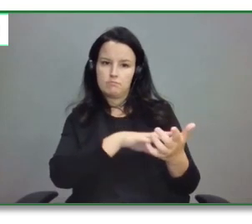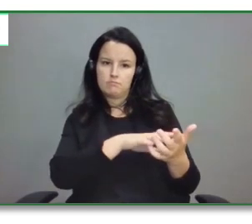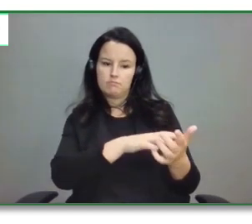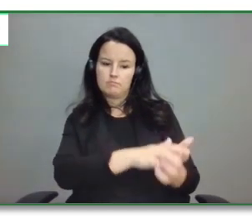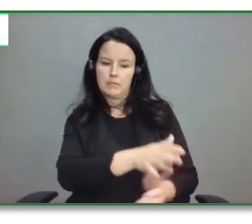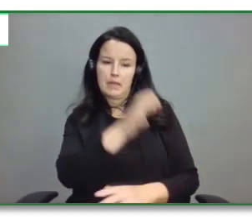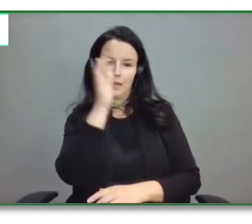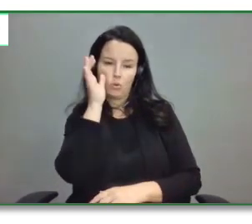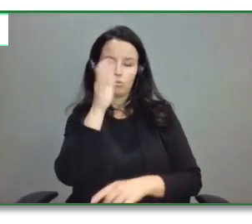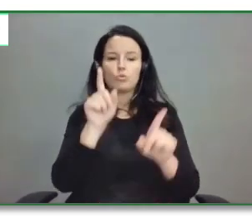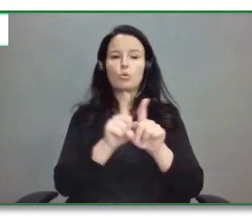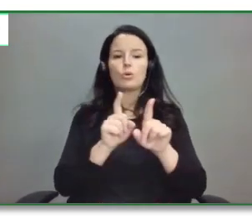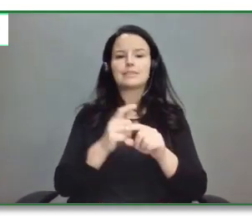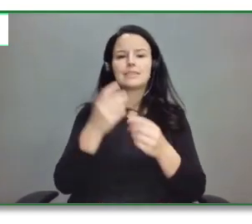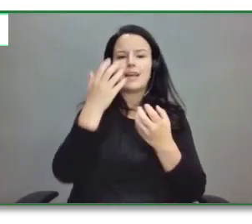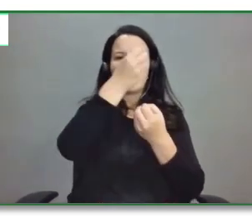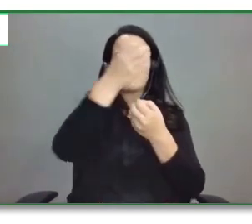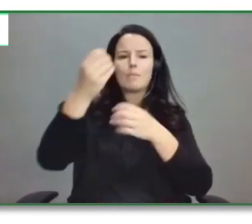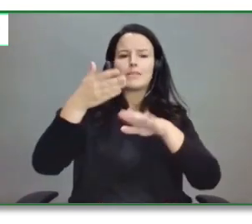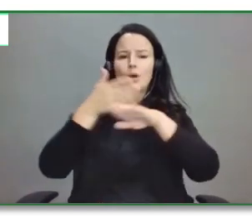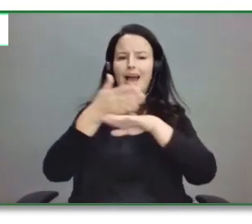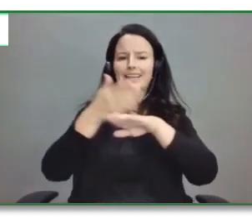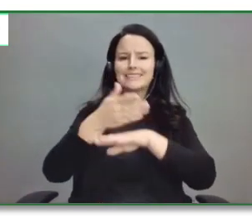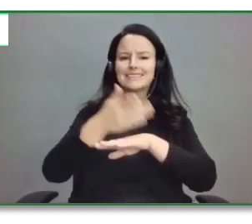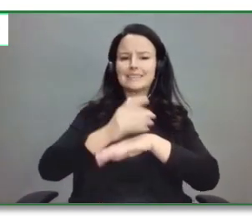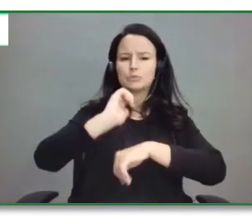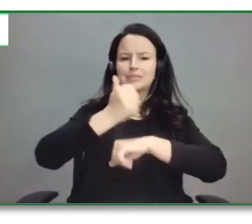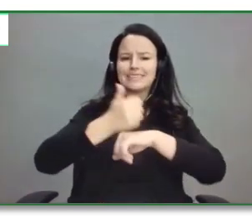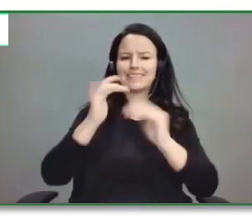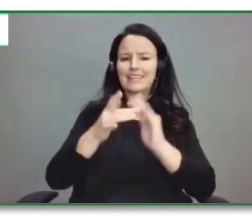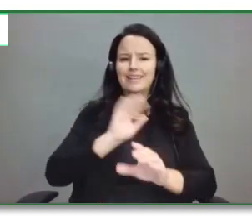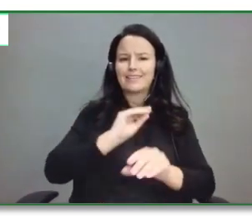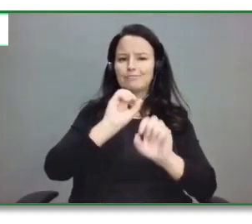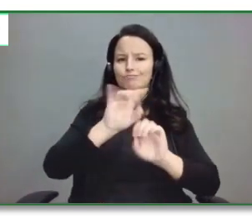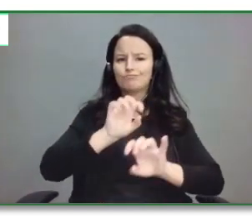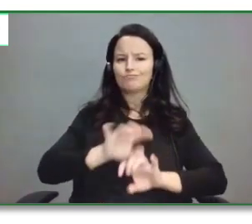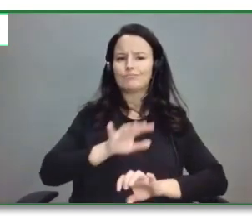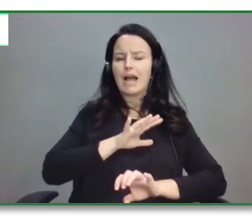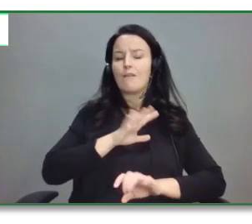d'accessibilité dont ils ont besoin sur